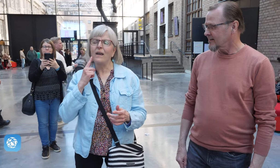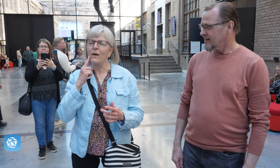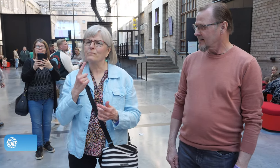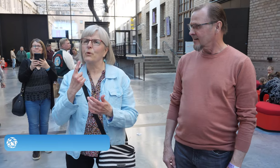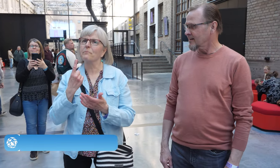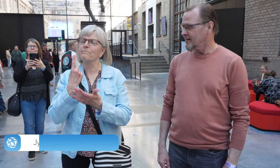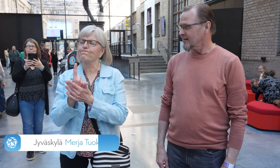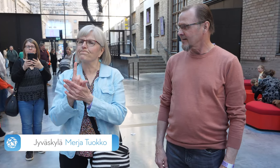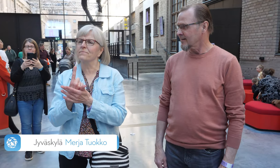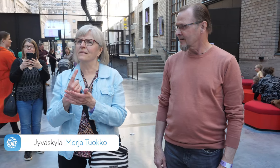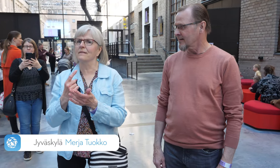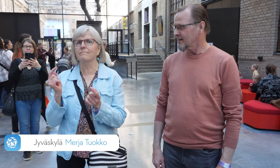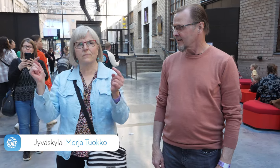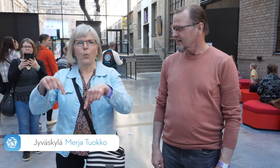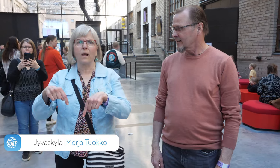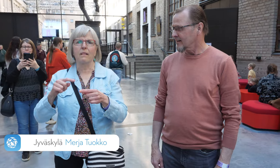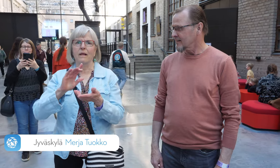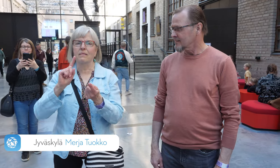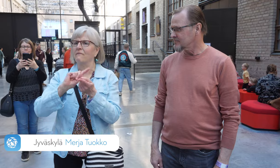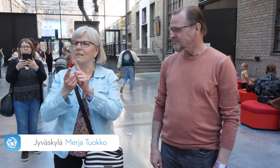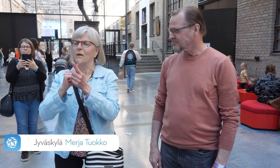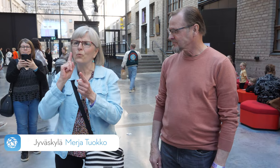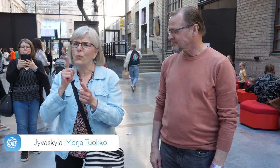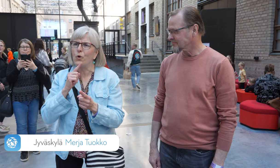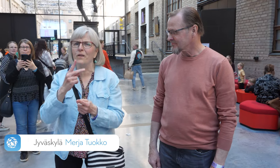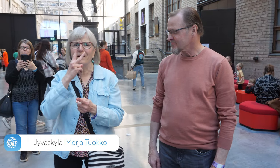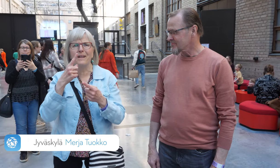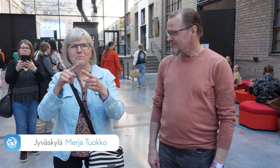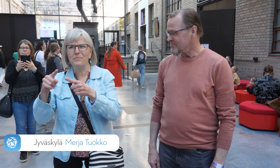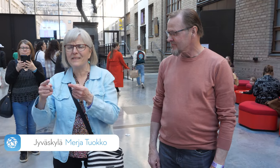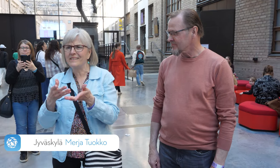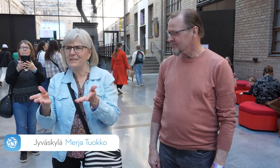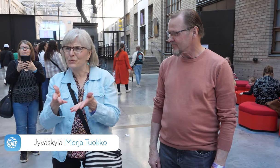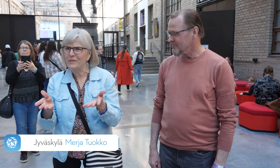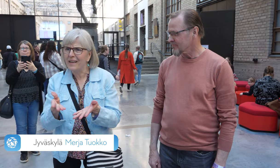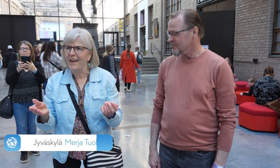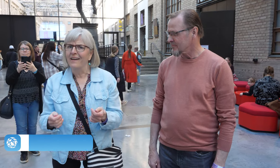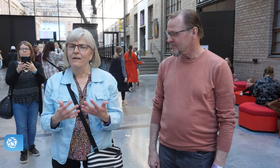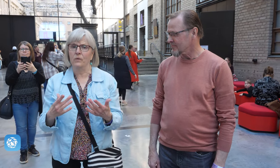On aina ollut tärkeää tulla tapaamaan kuuroja ja katsomaan esityksiä.